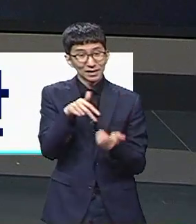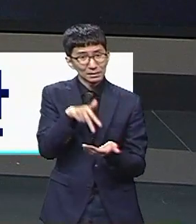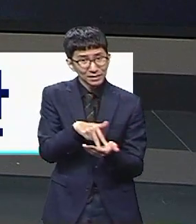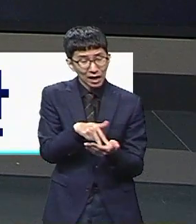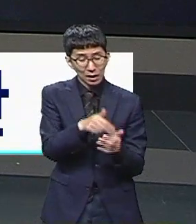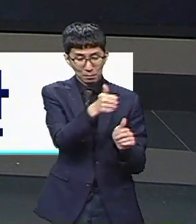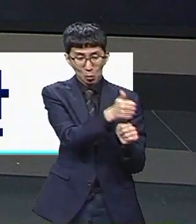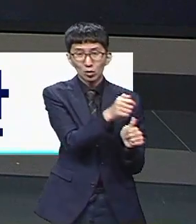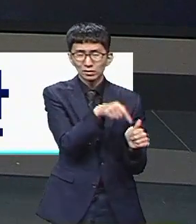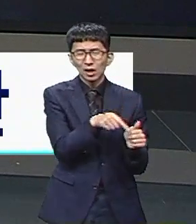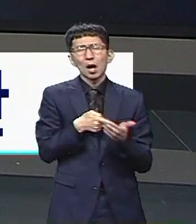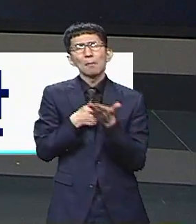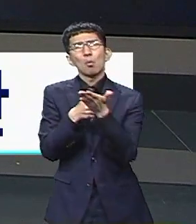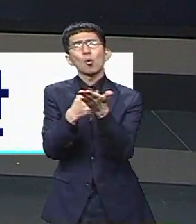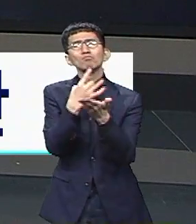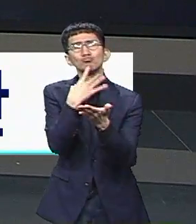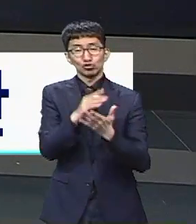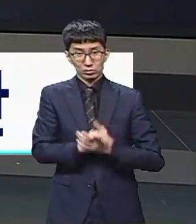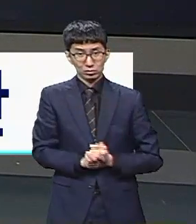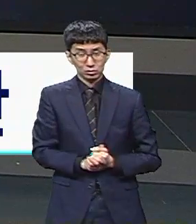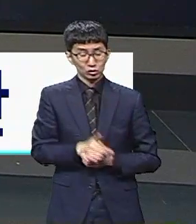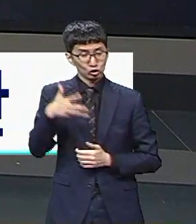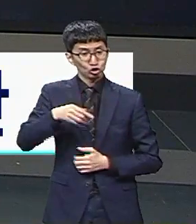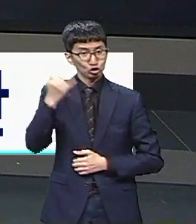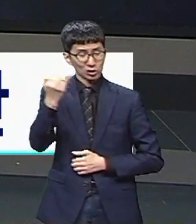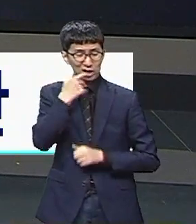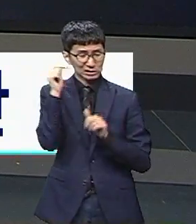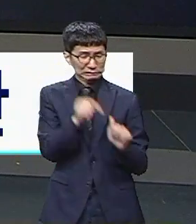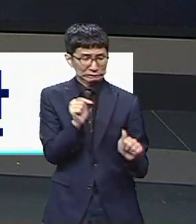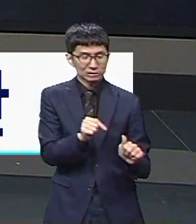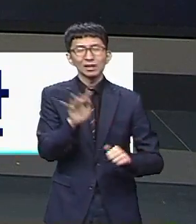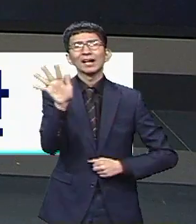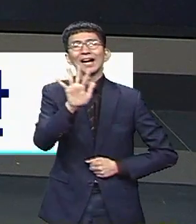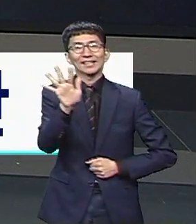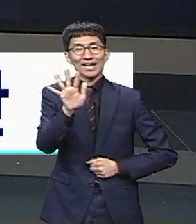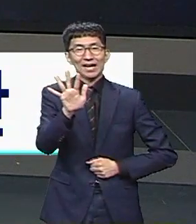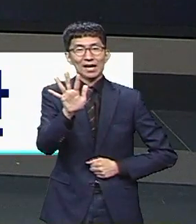뿐 추 장관이 지시한 건 아니었다며 청탁도 없었다고 결론내렸습니다.